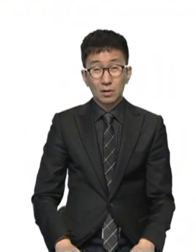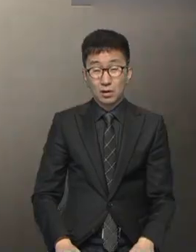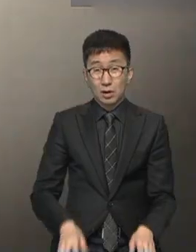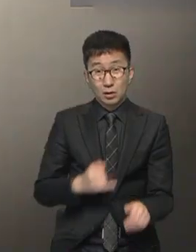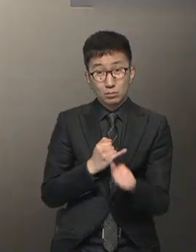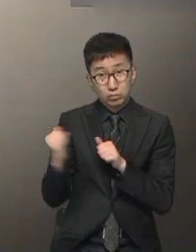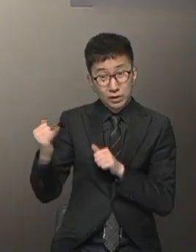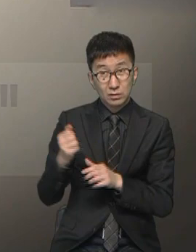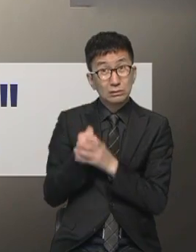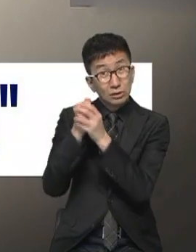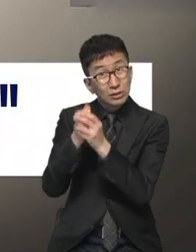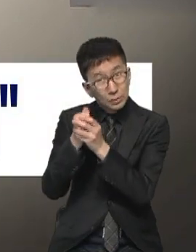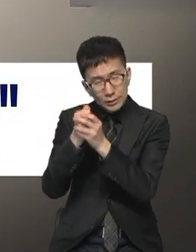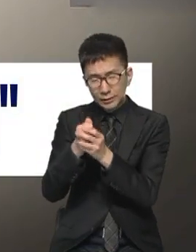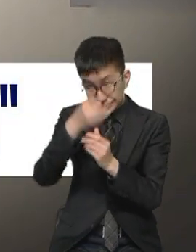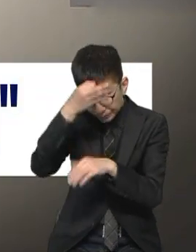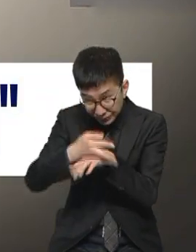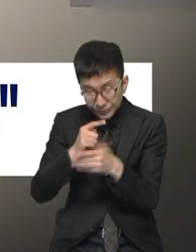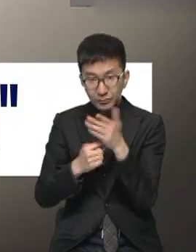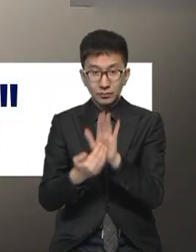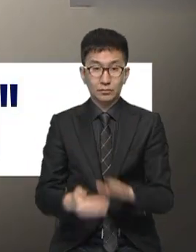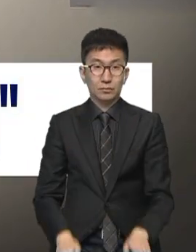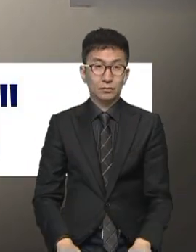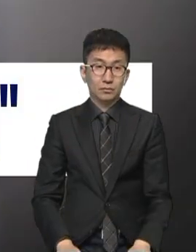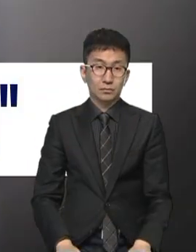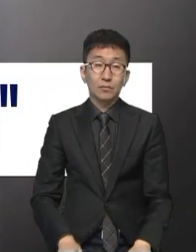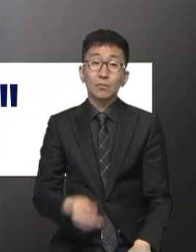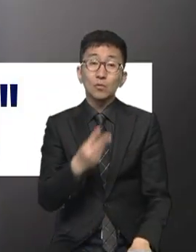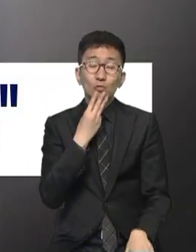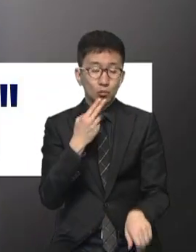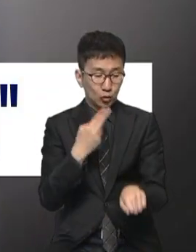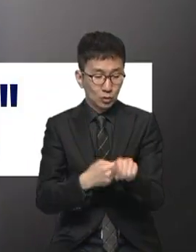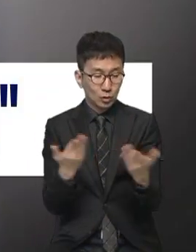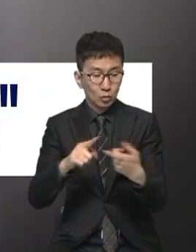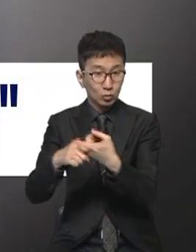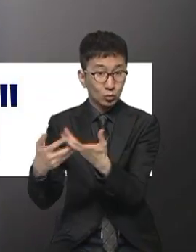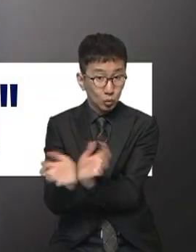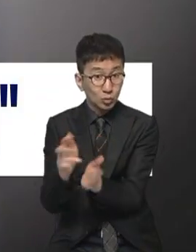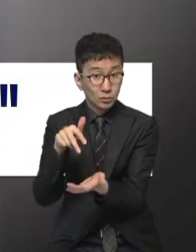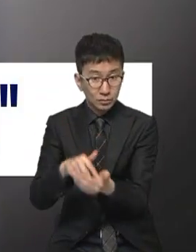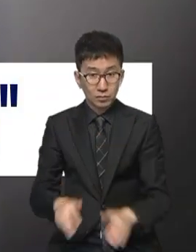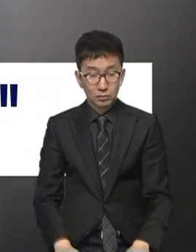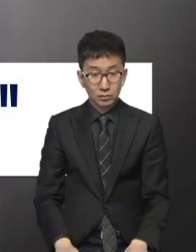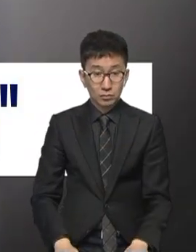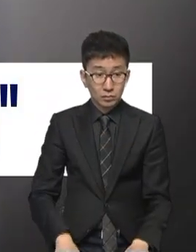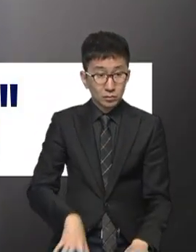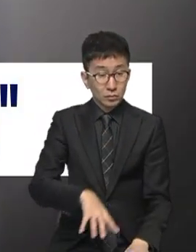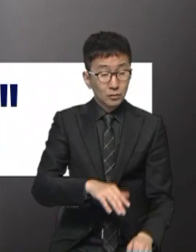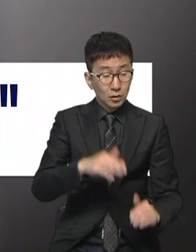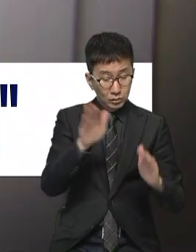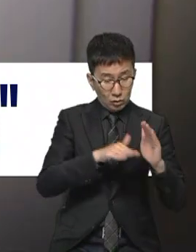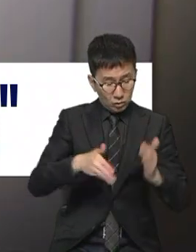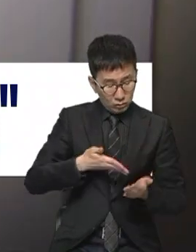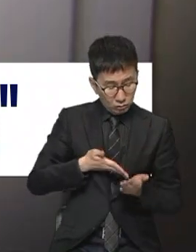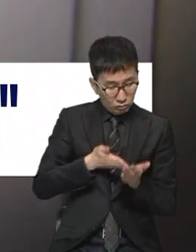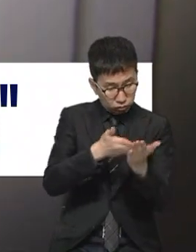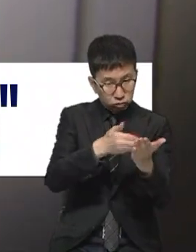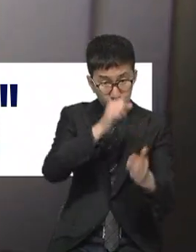A 씨의 입장문에 대해 서울교사노조는 정식 절차를 밟아 이의를 제기해야지, 시험 감독관을 찾아간 건 부적절하다고